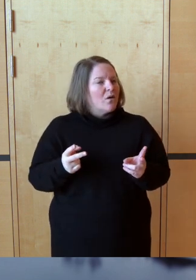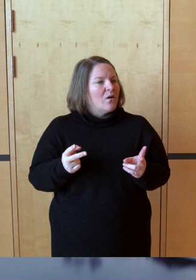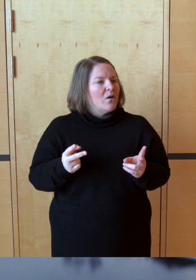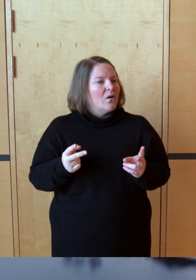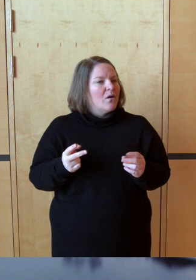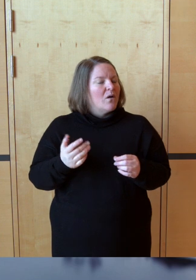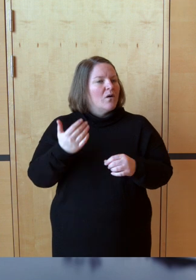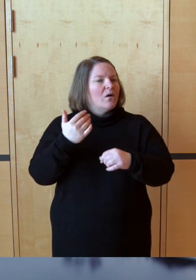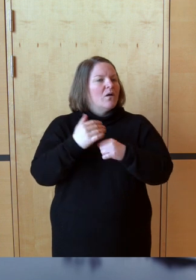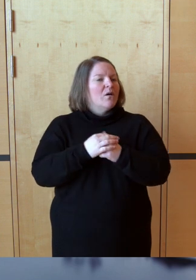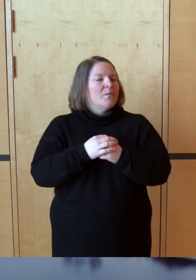Men